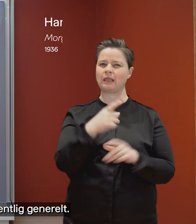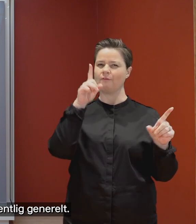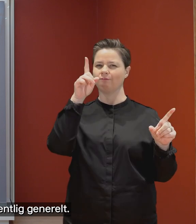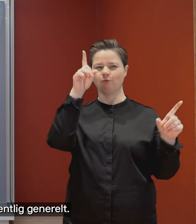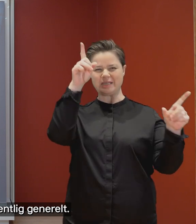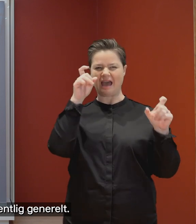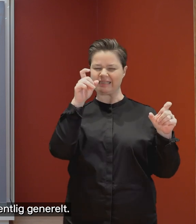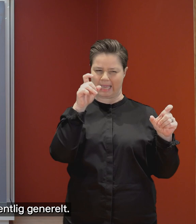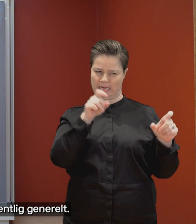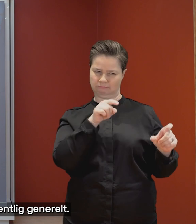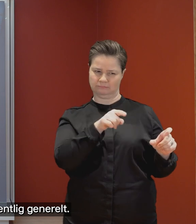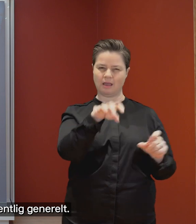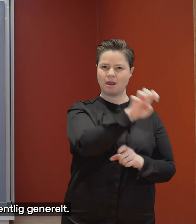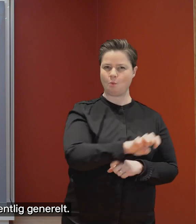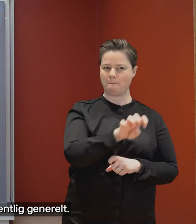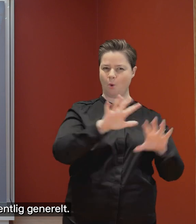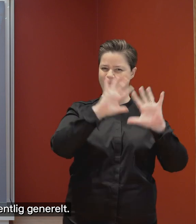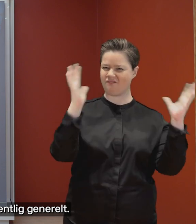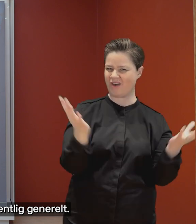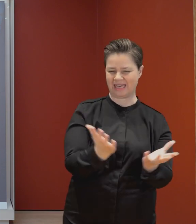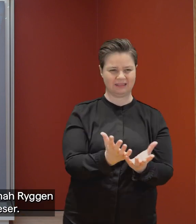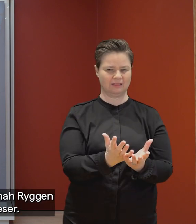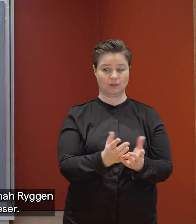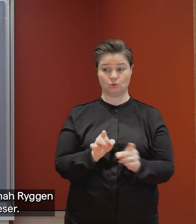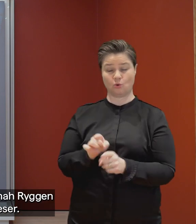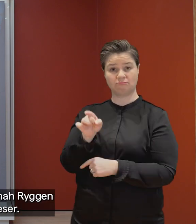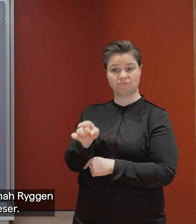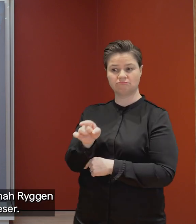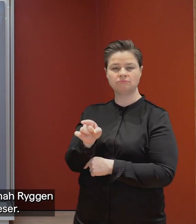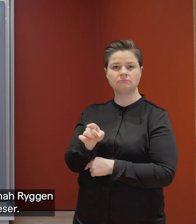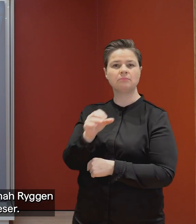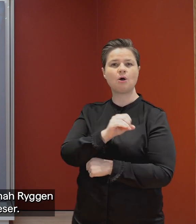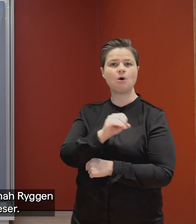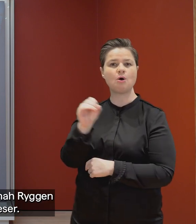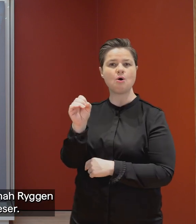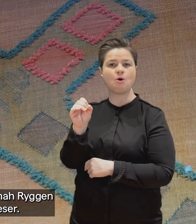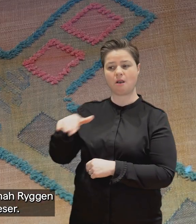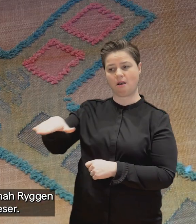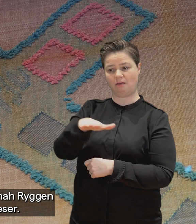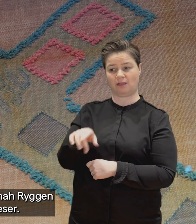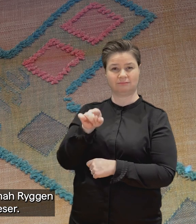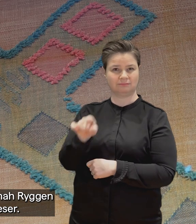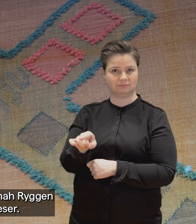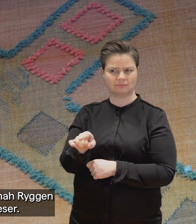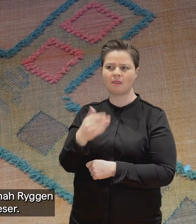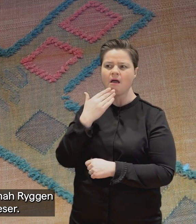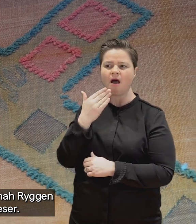i Europa og i verden egentlig generelt. På Ørlandet er Hannah Ryggen en ivrig avisleser.